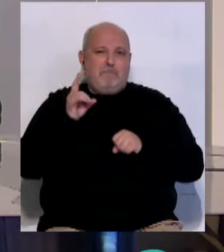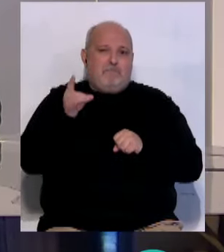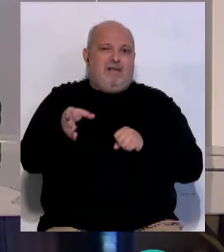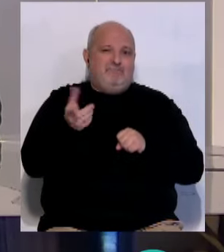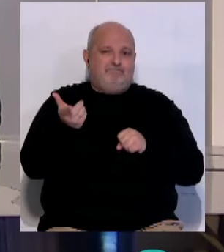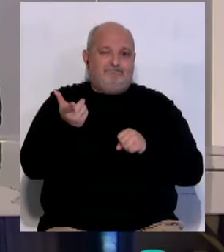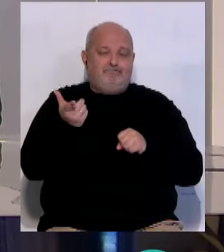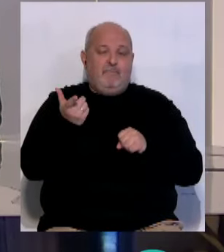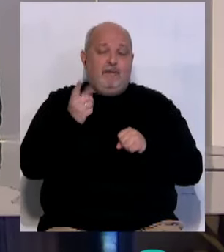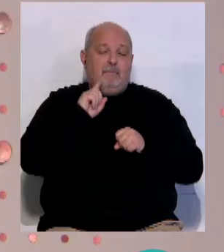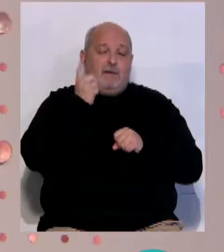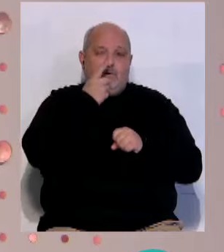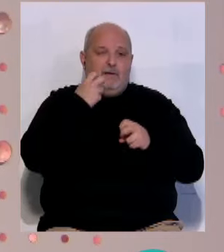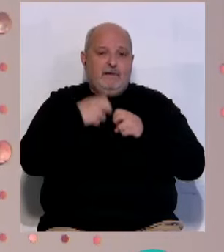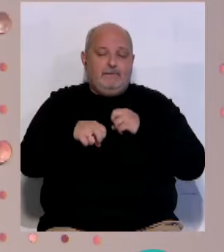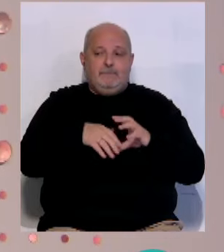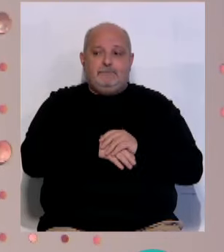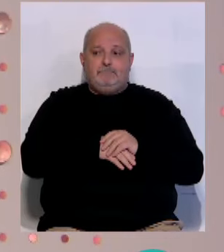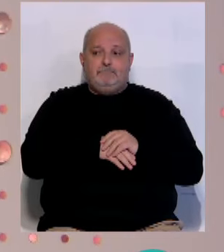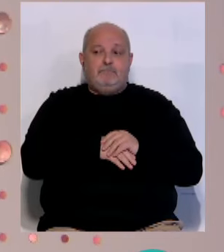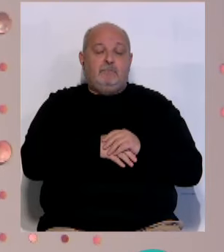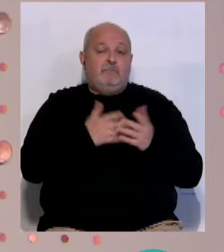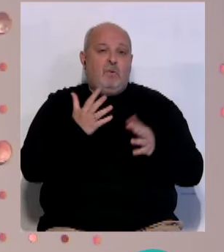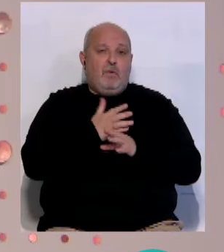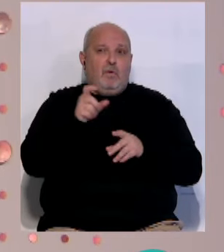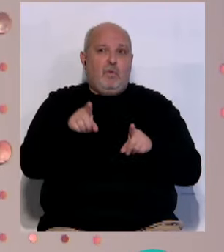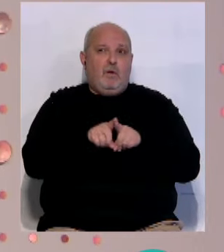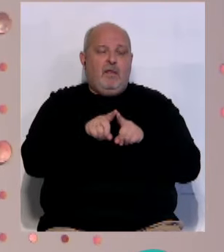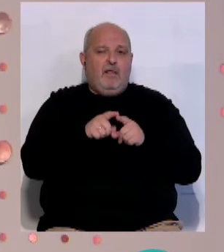la mala suerte de la lesión y yo creo que era un jugador porque que se debía de haber apostado un